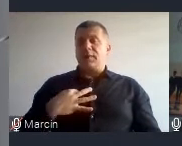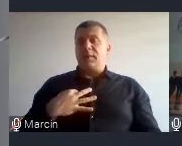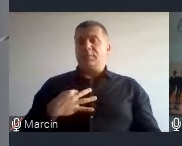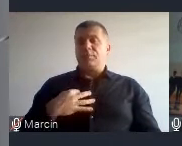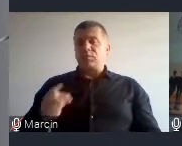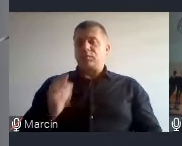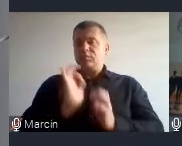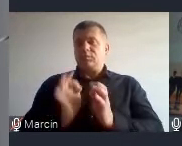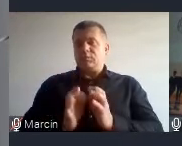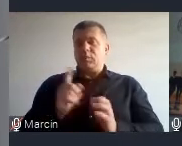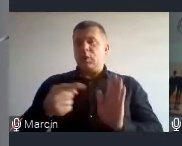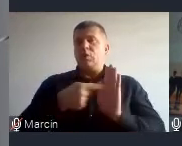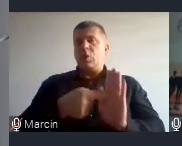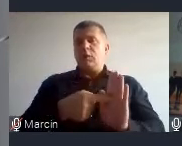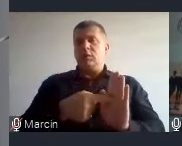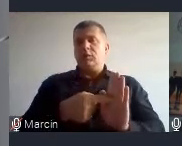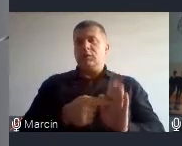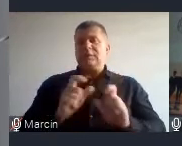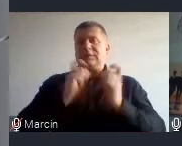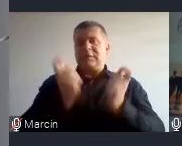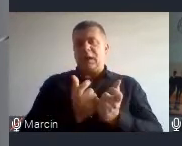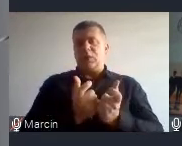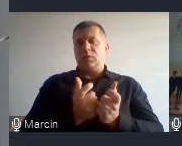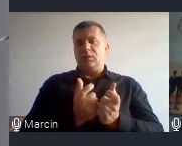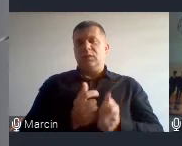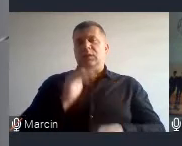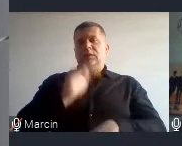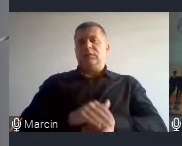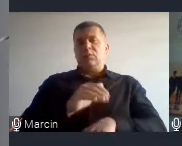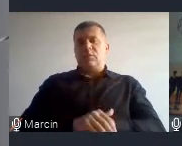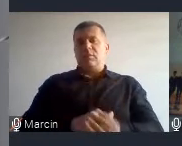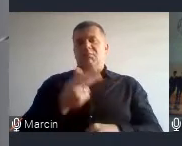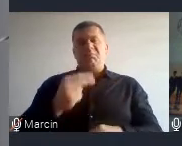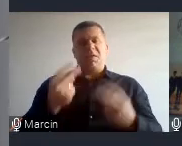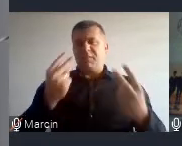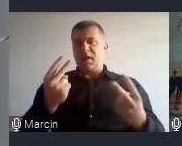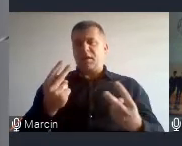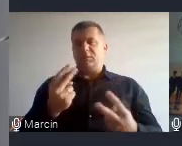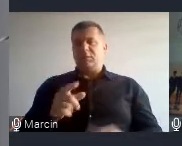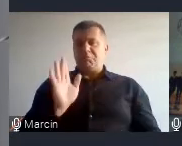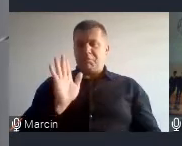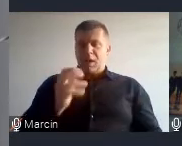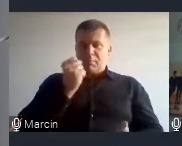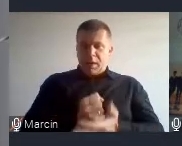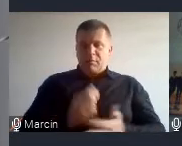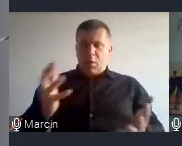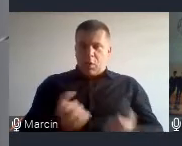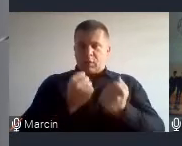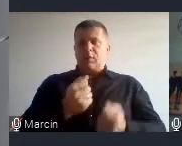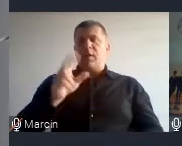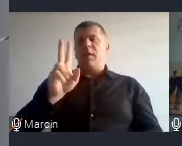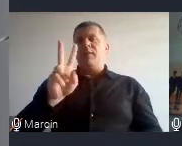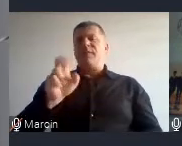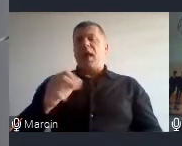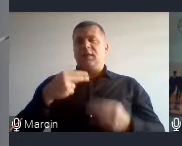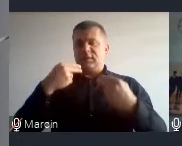Natomiast proszę pamiętać o tym zwłaszcza podmioty prywatne, że to szacowanie będzie dotyczyć całego zamówienia,